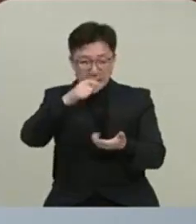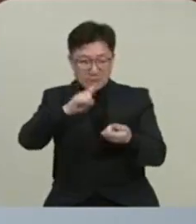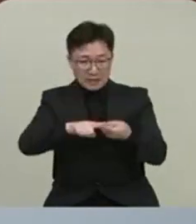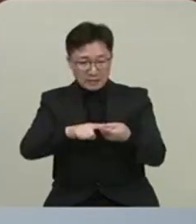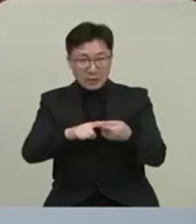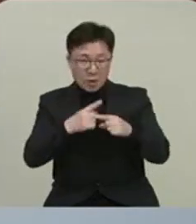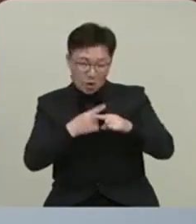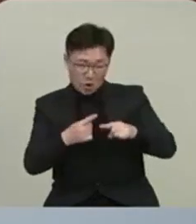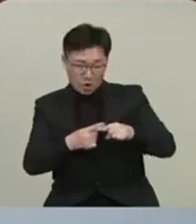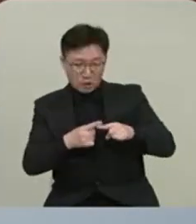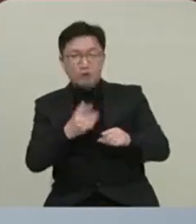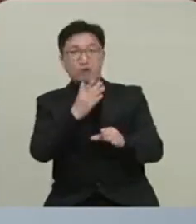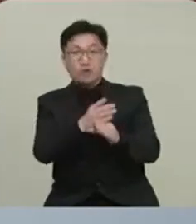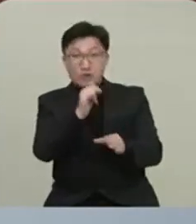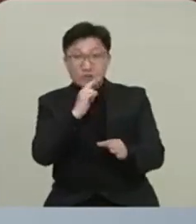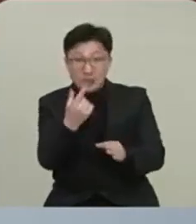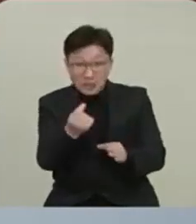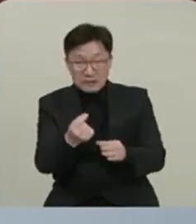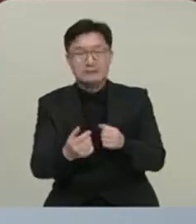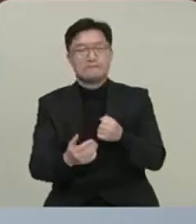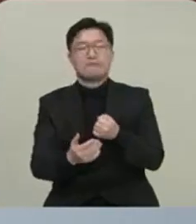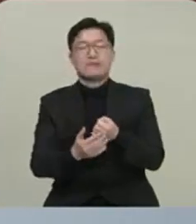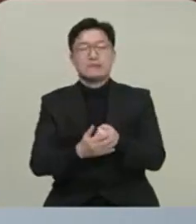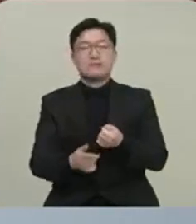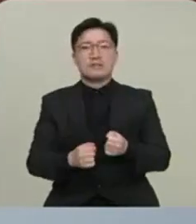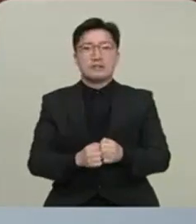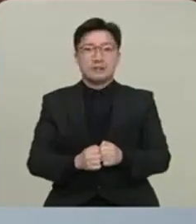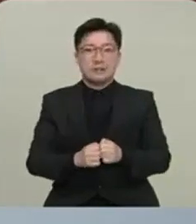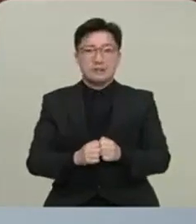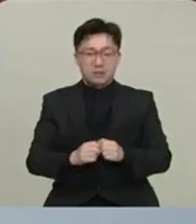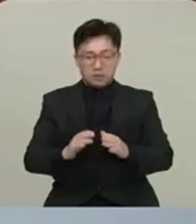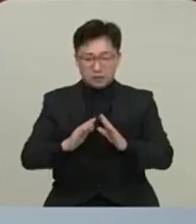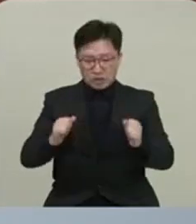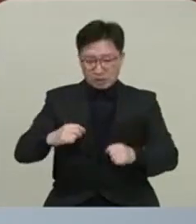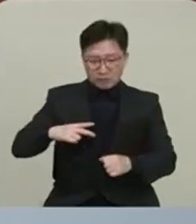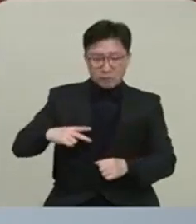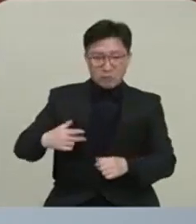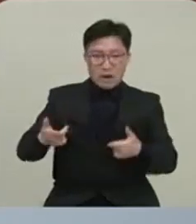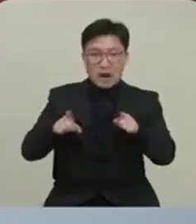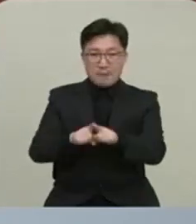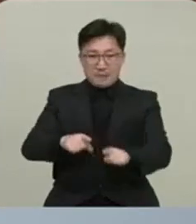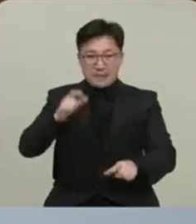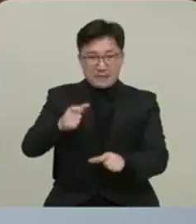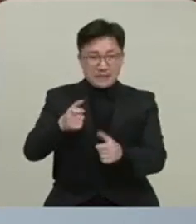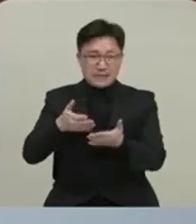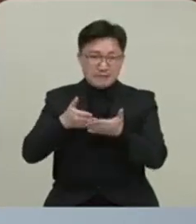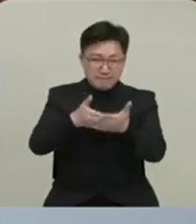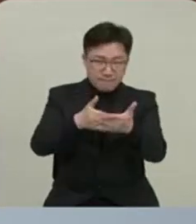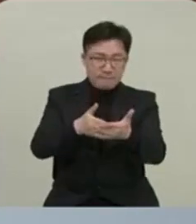전라북도 역시 도의회와 함께 강력 대응체계에